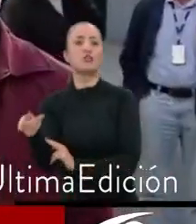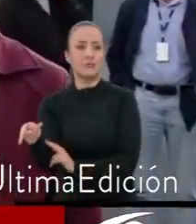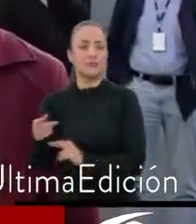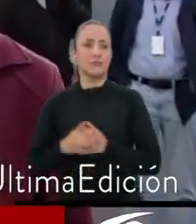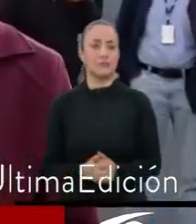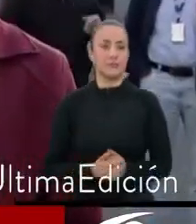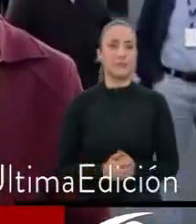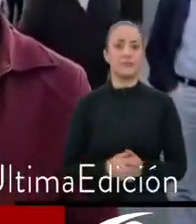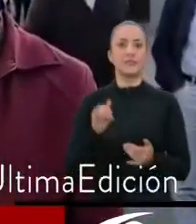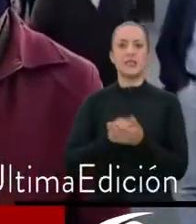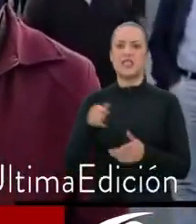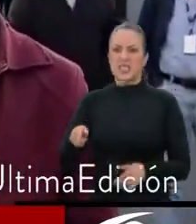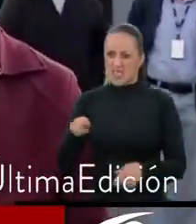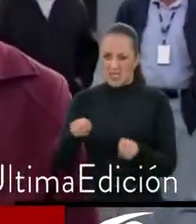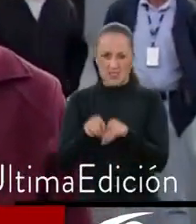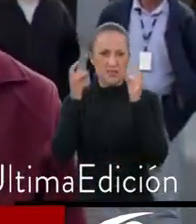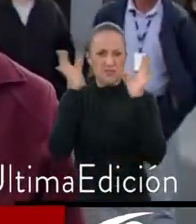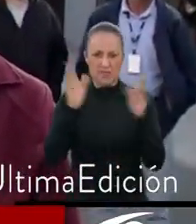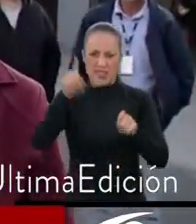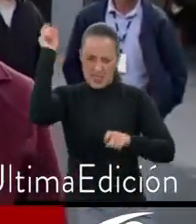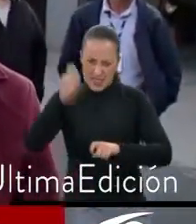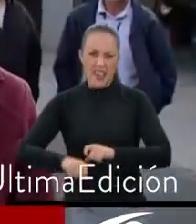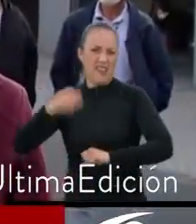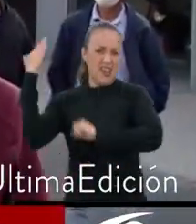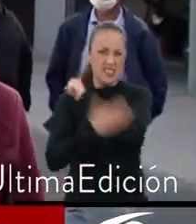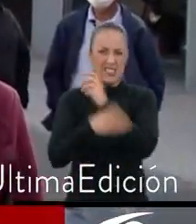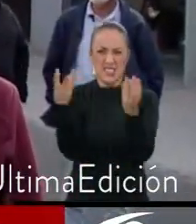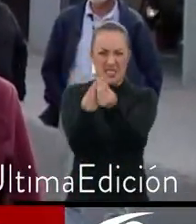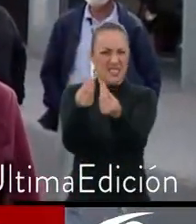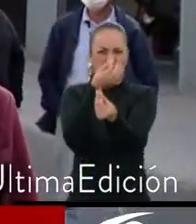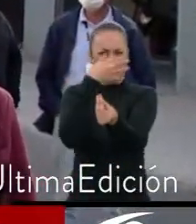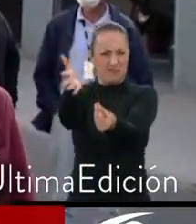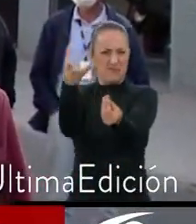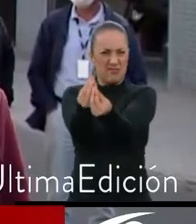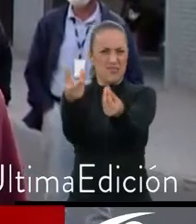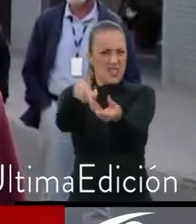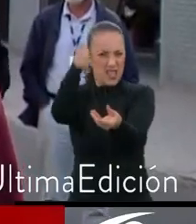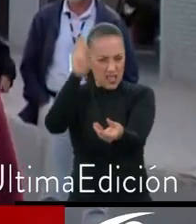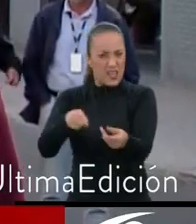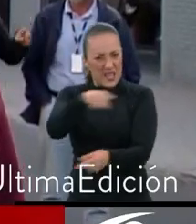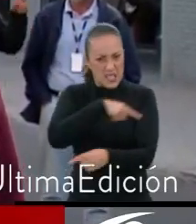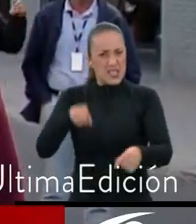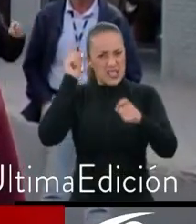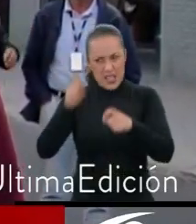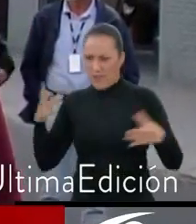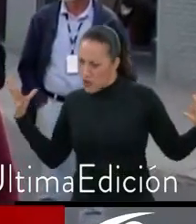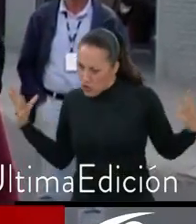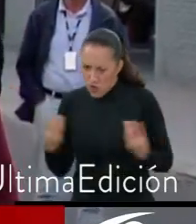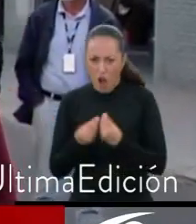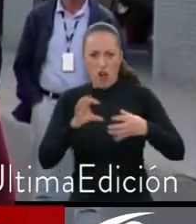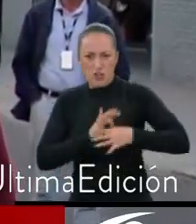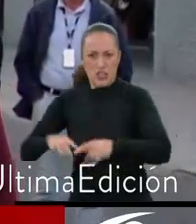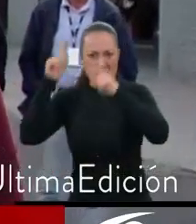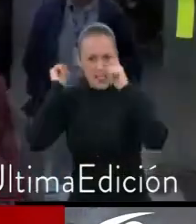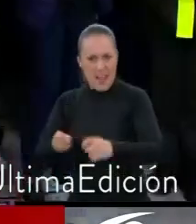amigos y vecinos, aseguran, que quieren acompañar a la esposa, a los hijos de ocho y 10 años que